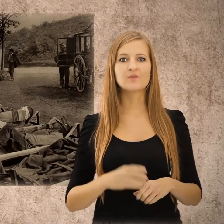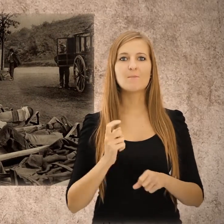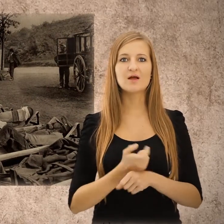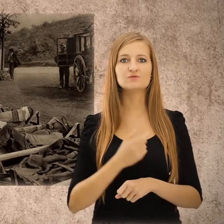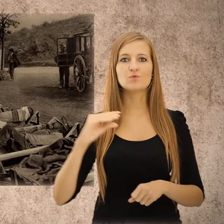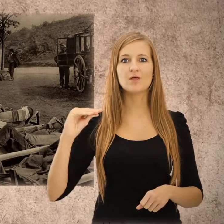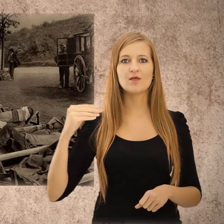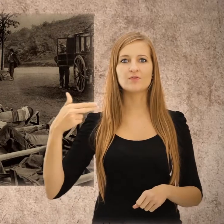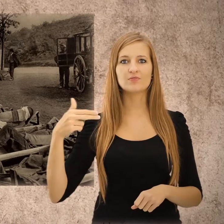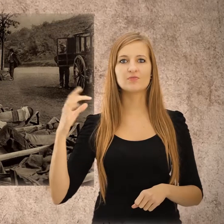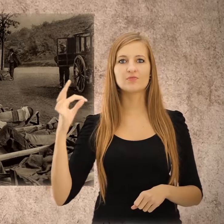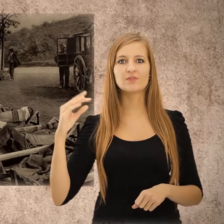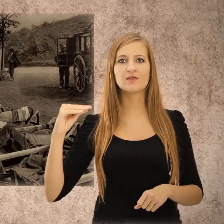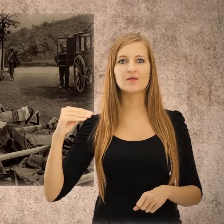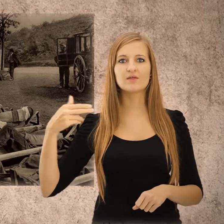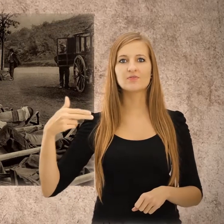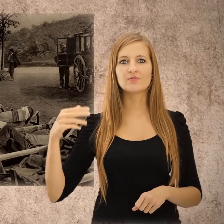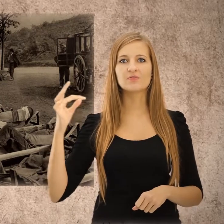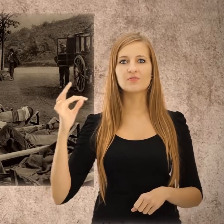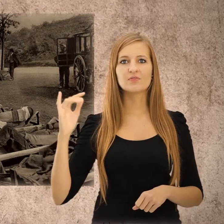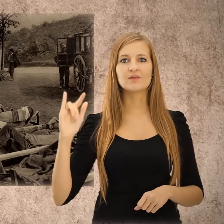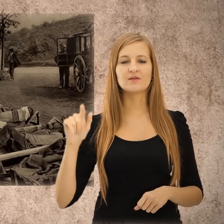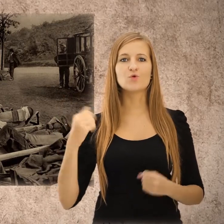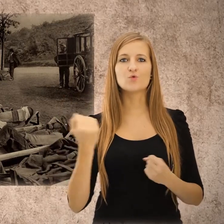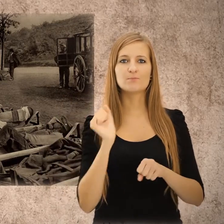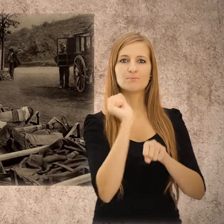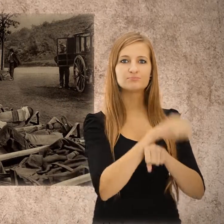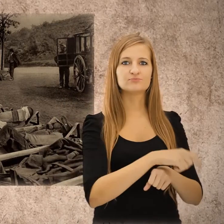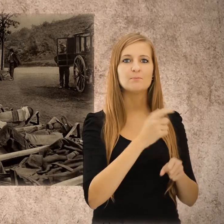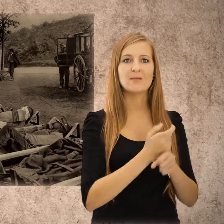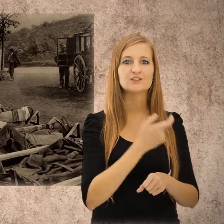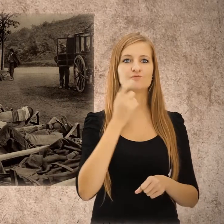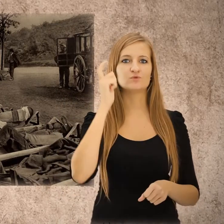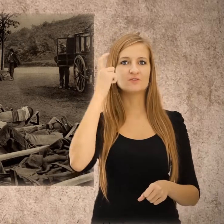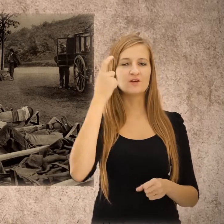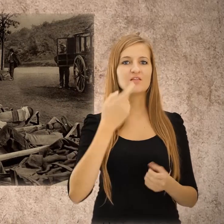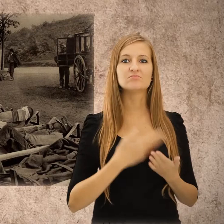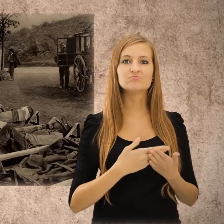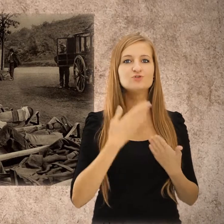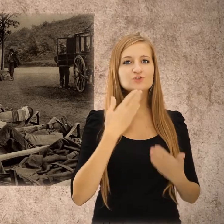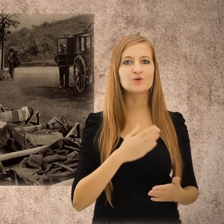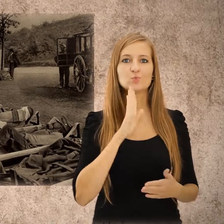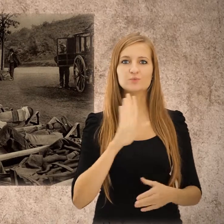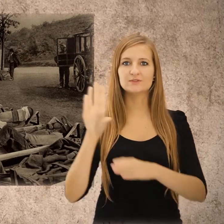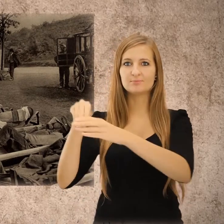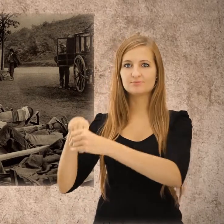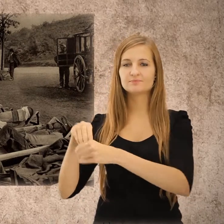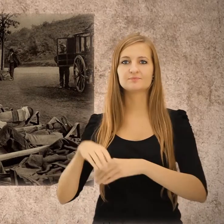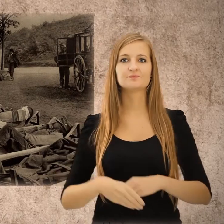i wielka przewaga Państw Ententy, zwłaszcza po przyłączeniu się USA do wojny.